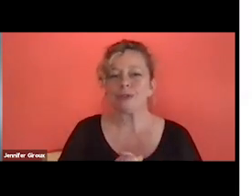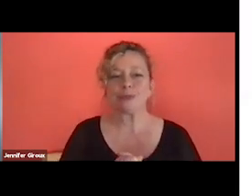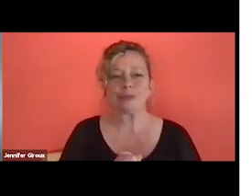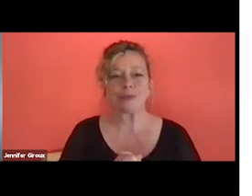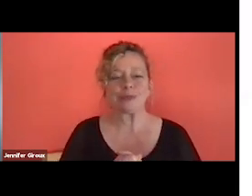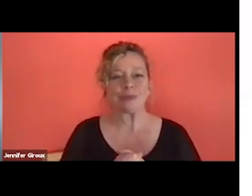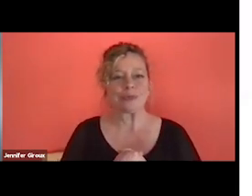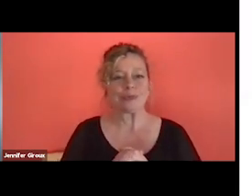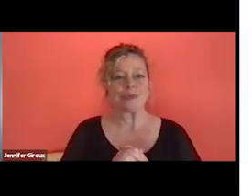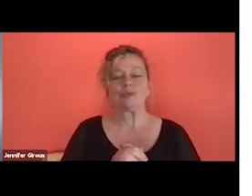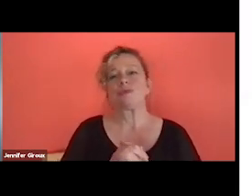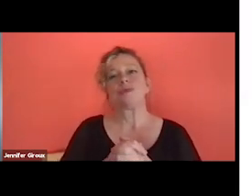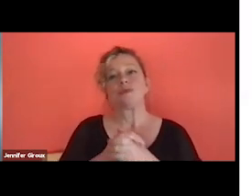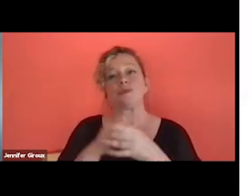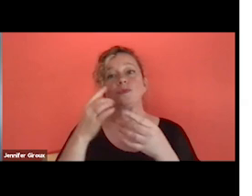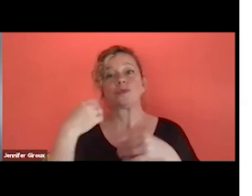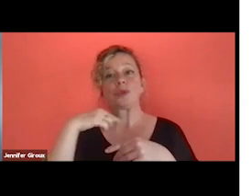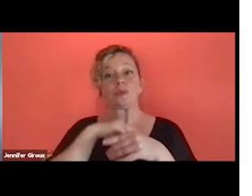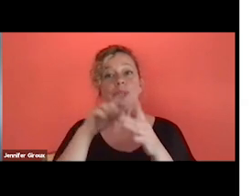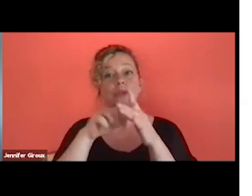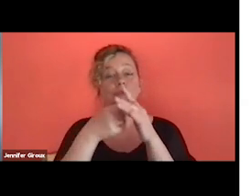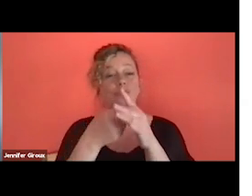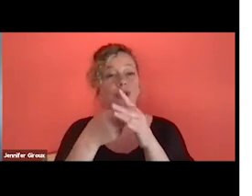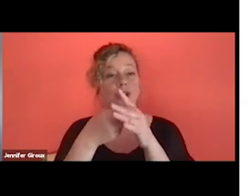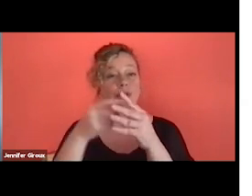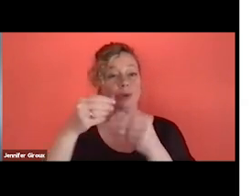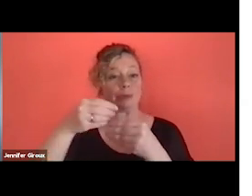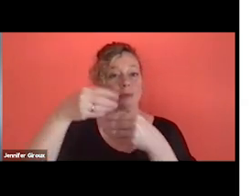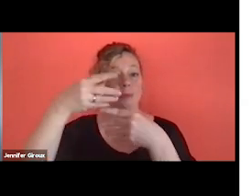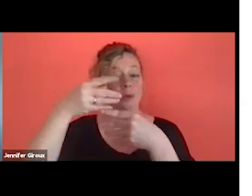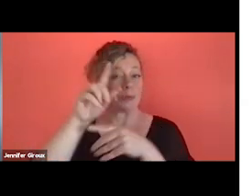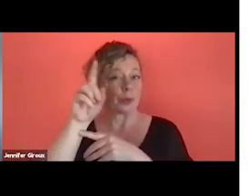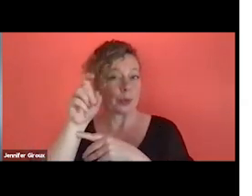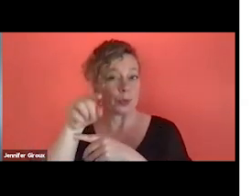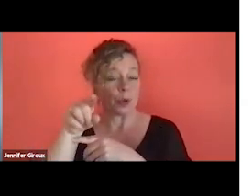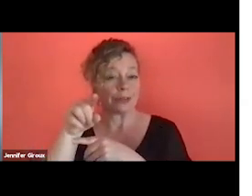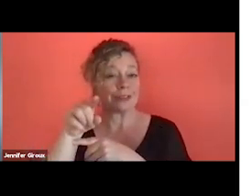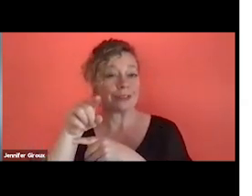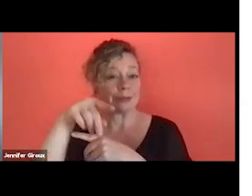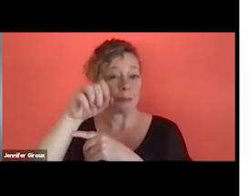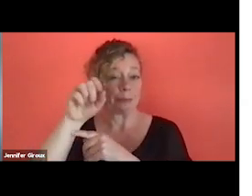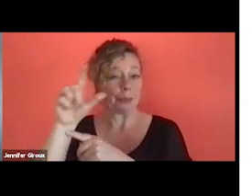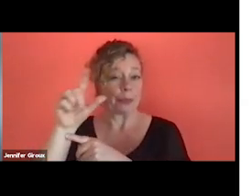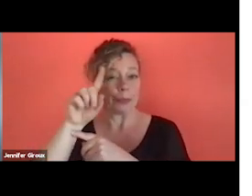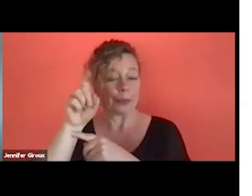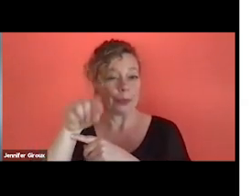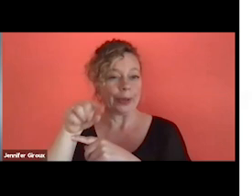Al comenzar, voy a sacar una pregunta rápida de la encuesta solo para tomar un control de temperatura